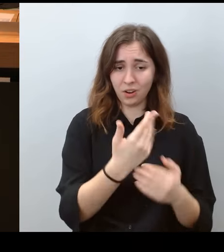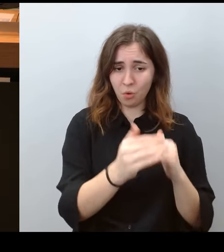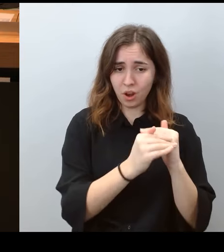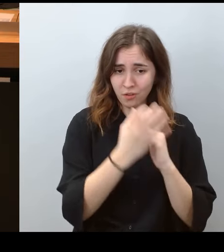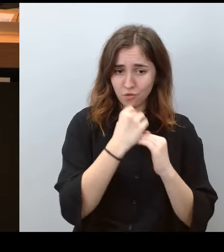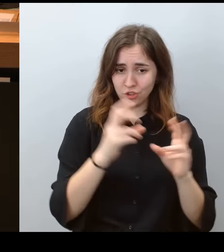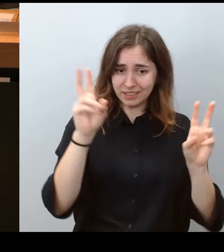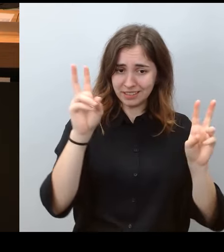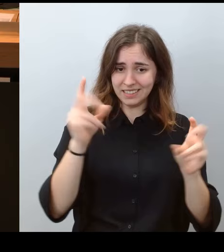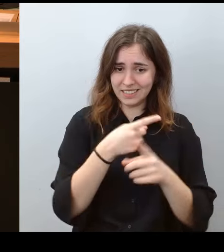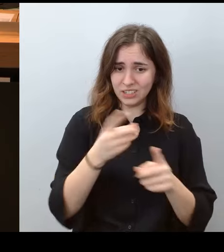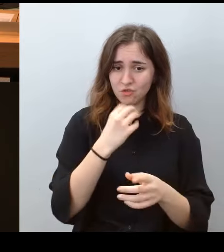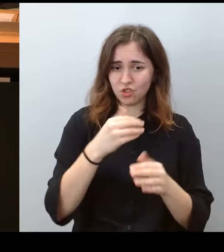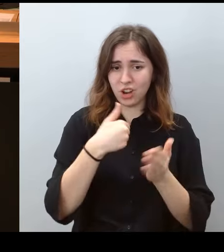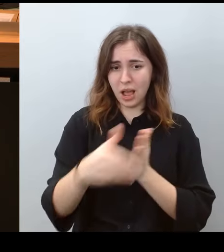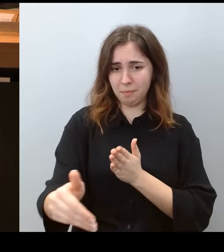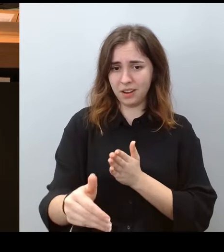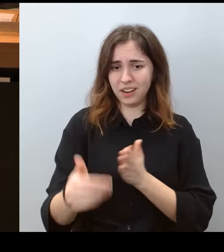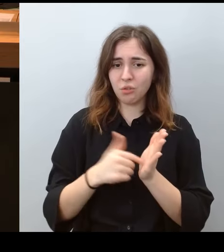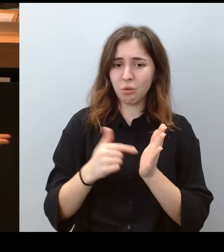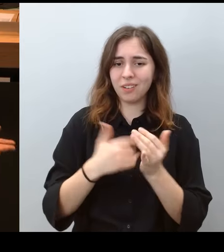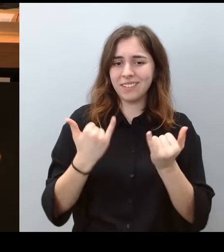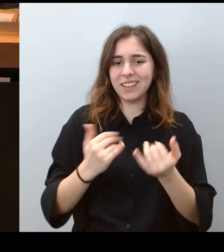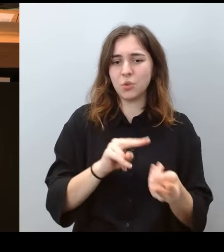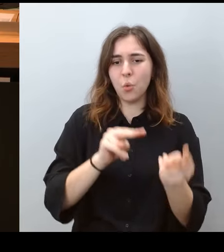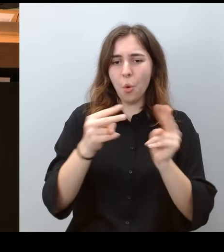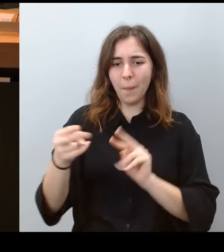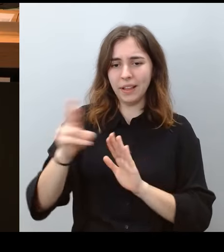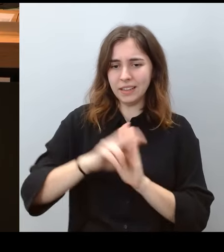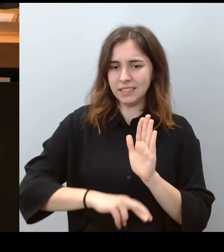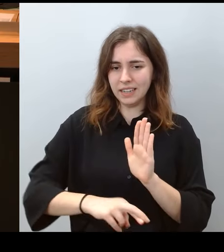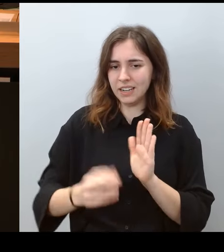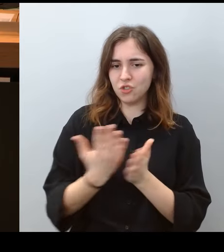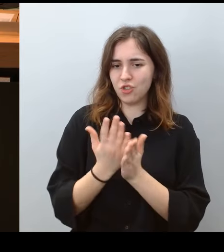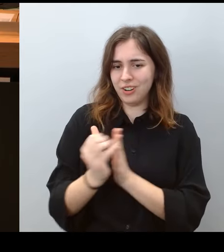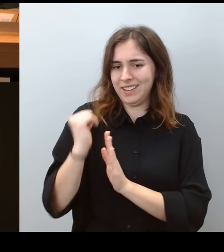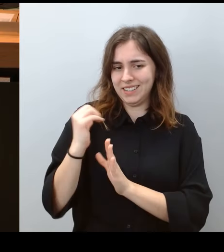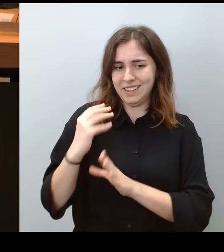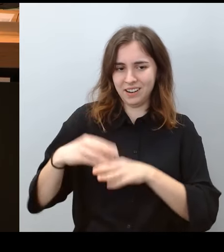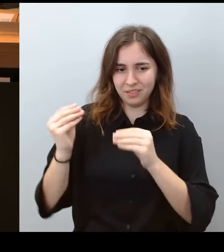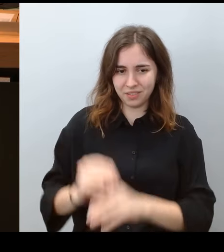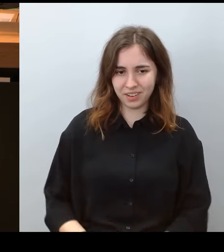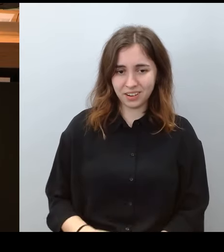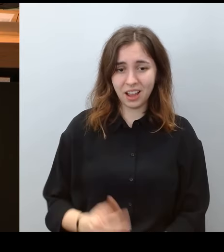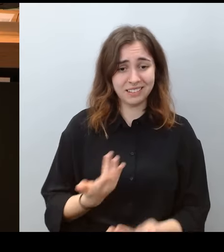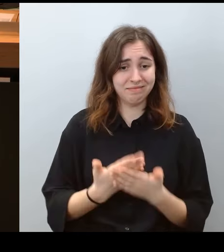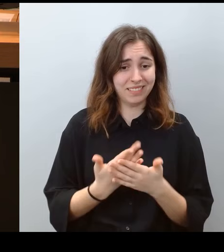Aber lesen Sie auch den kompletten Antrag, denn es geht mit diesem Antrag nicht nur um die Übergangslösung, es geht auch um